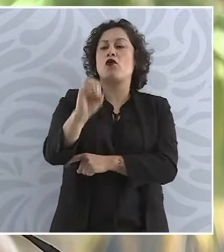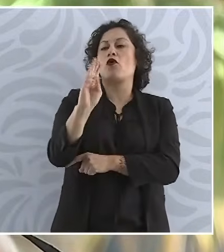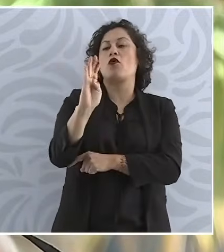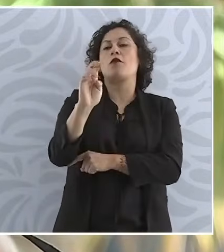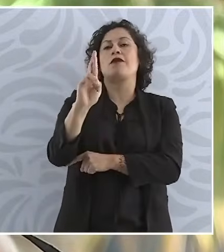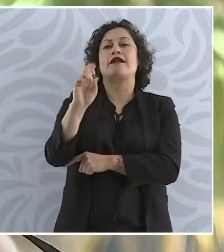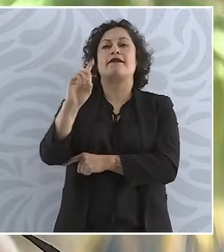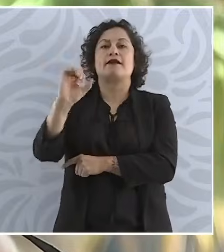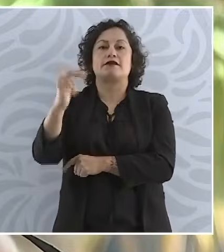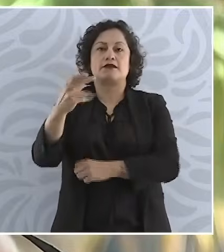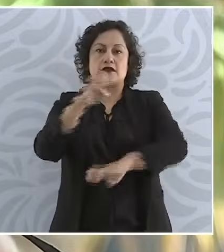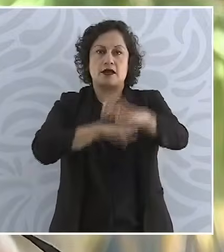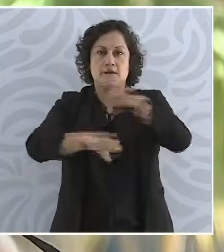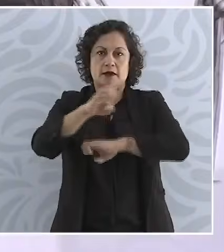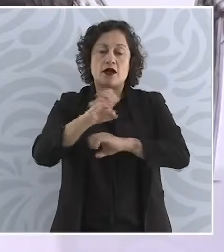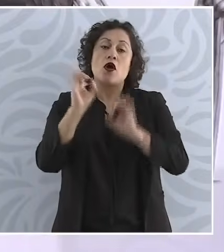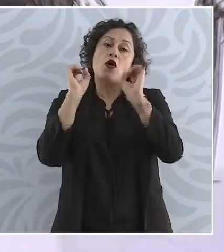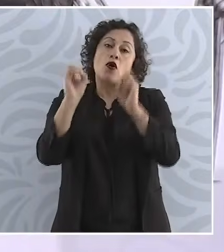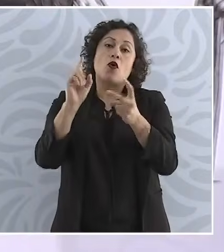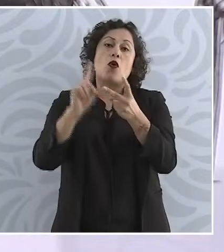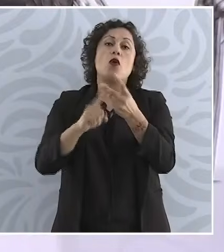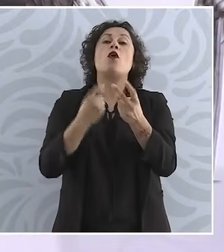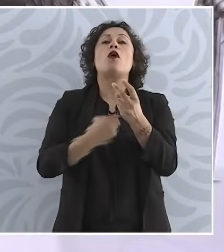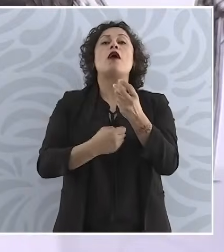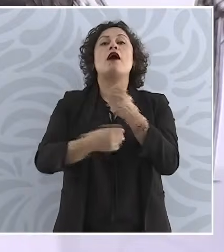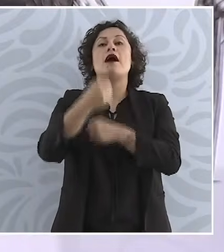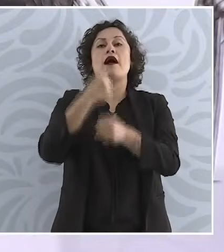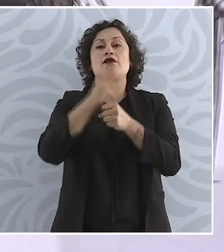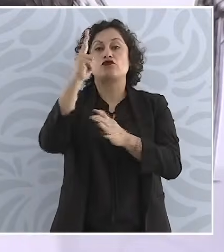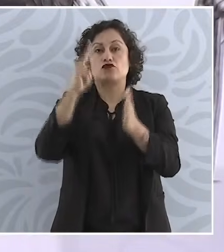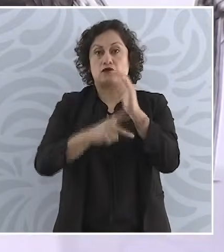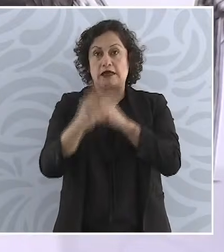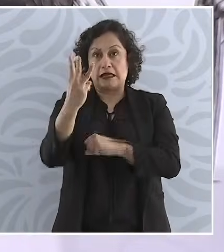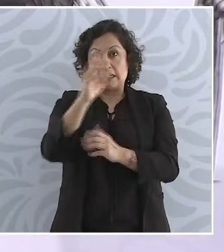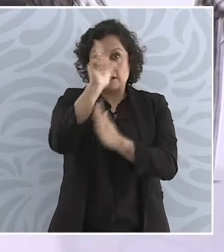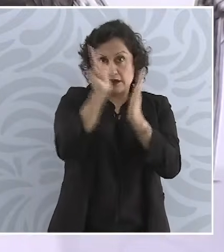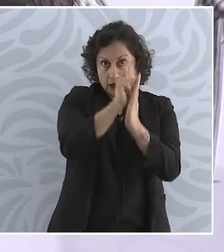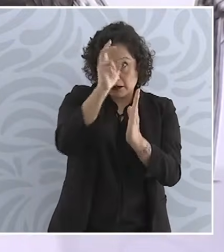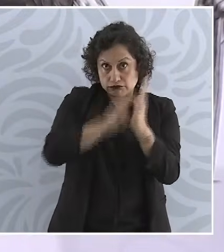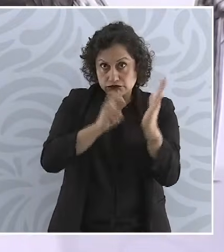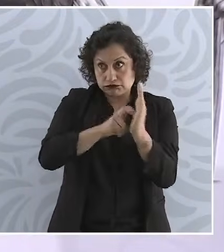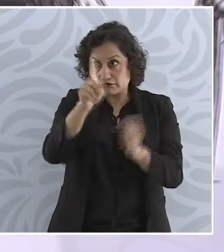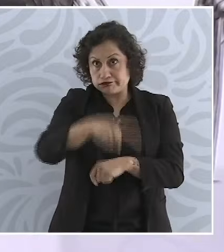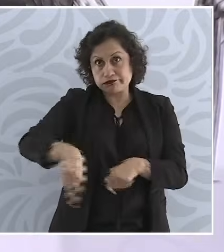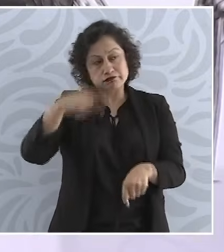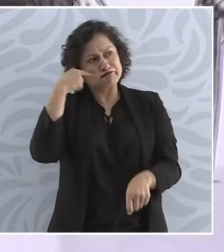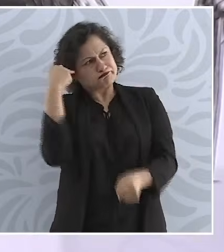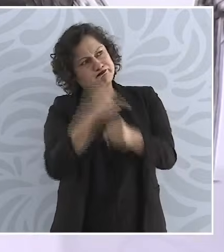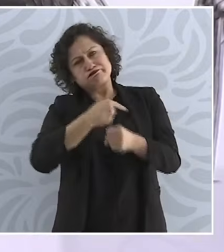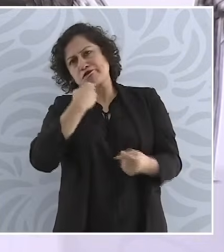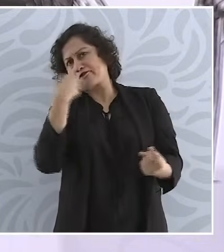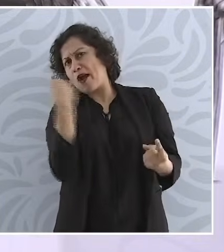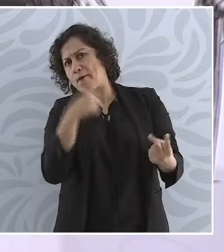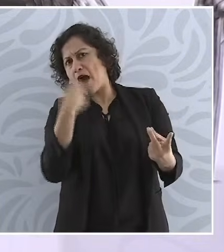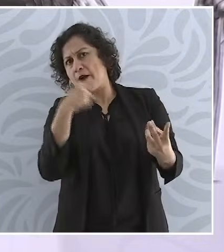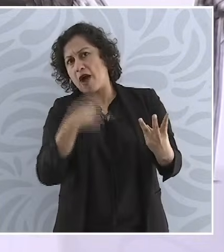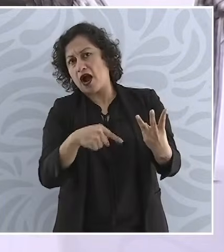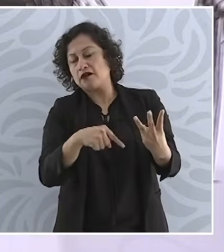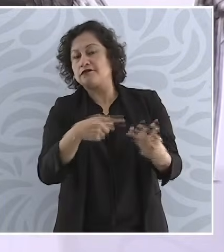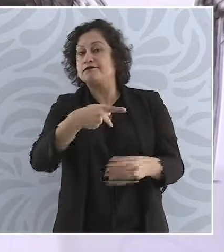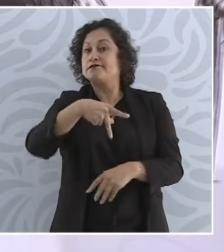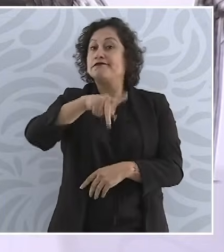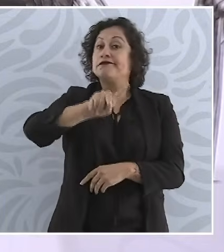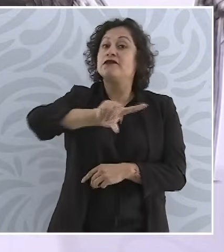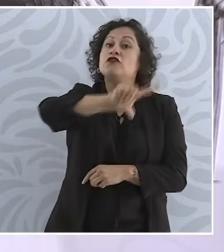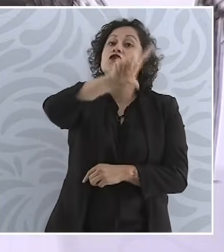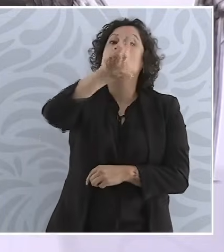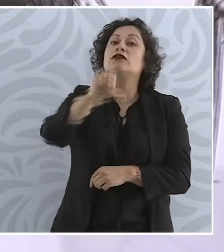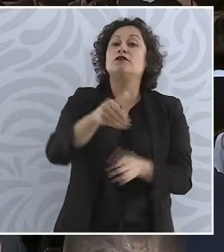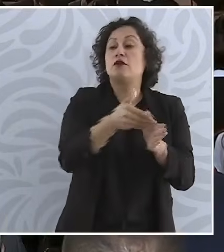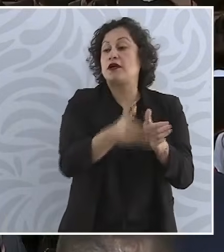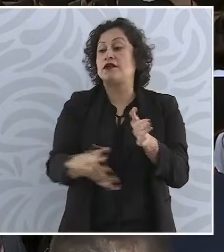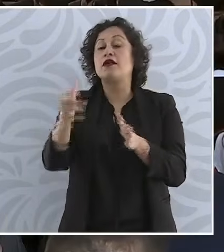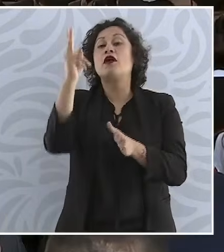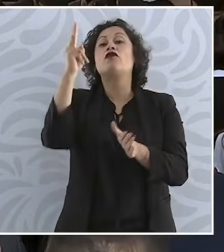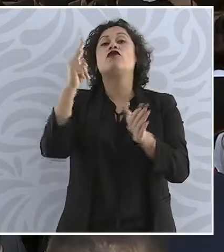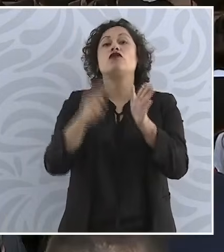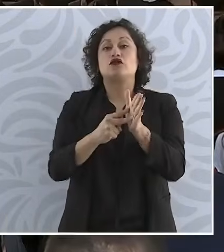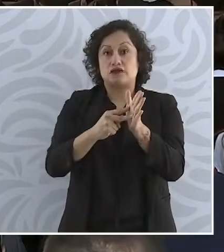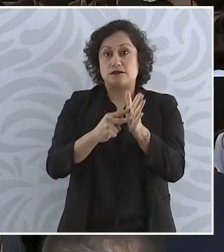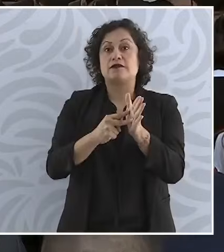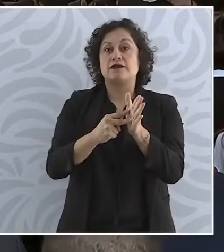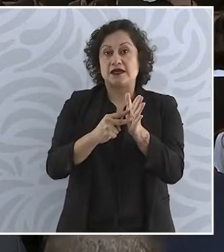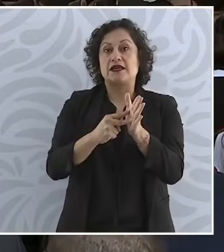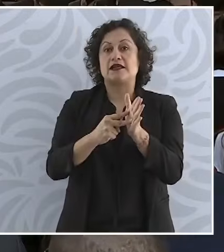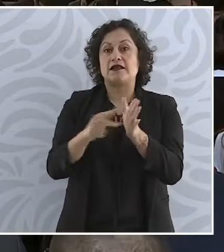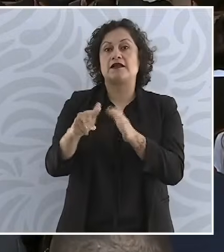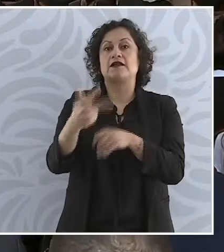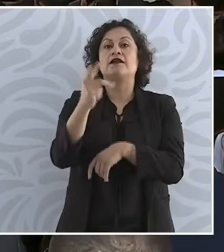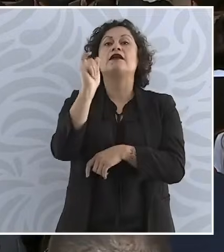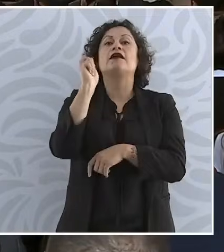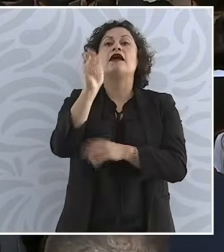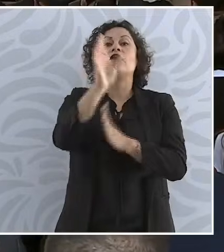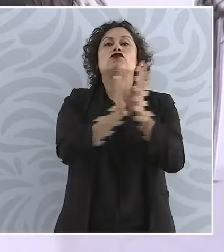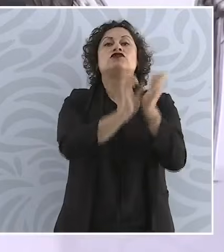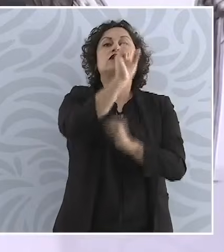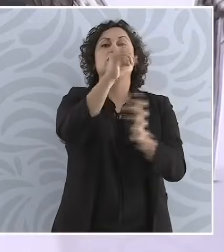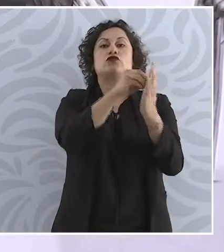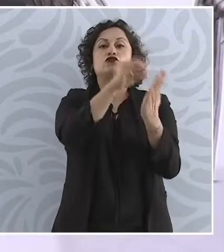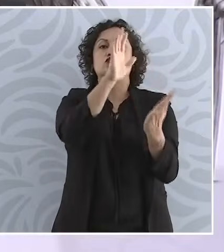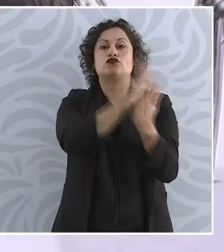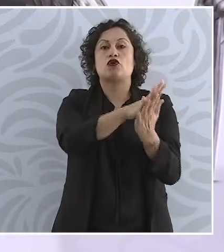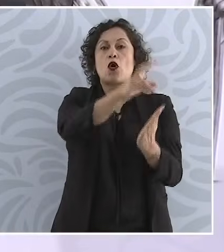del 2013 de ahí después de todo esto no es hasta 2013 que lograron cambiar la constitución amente